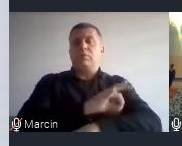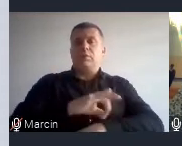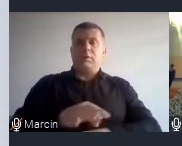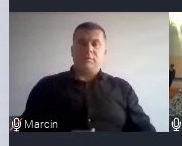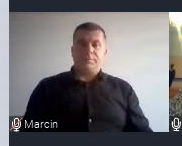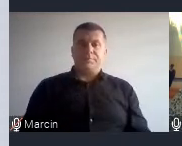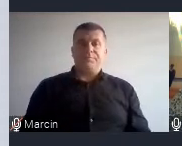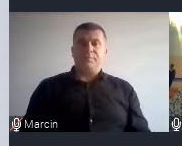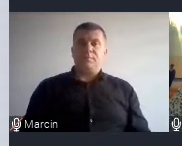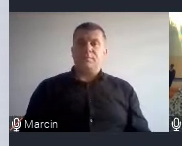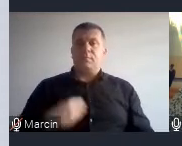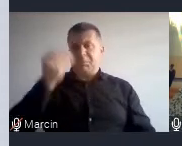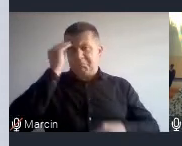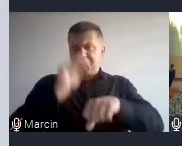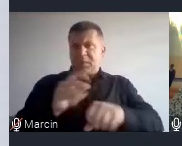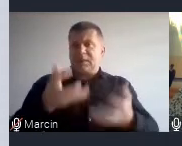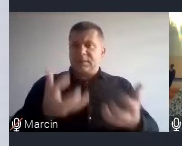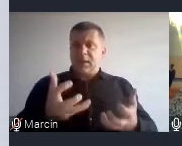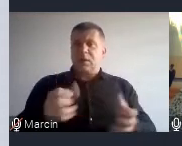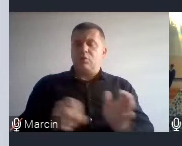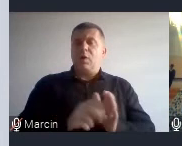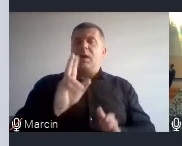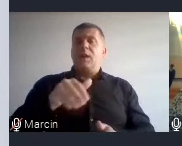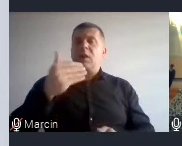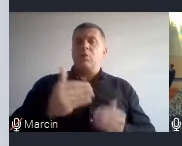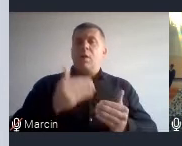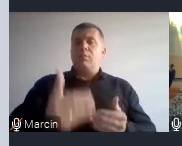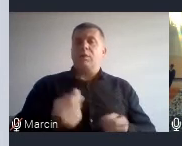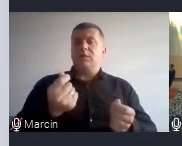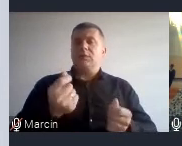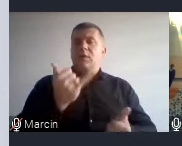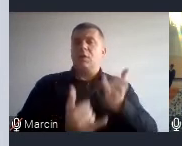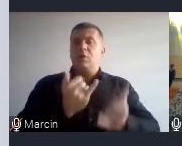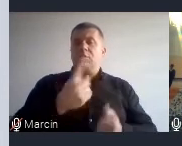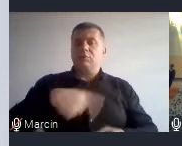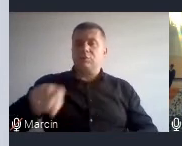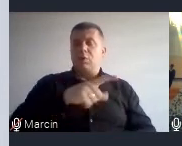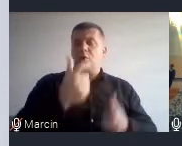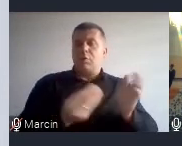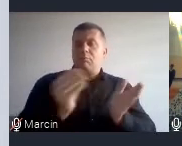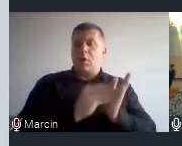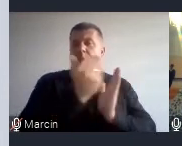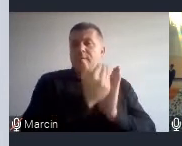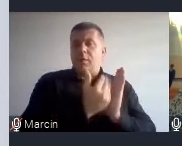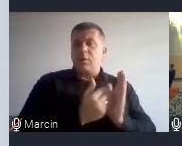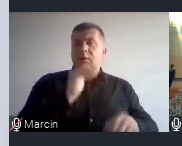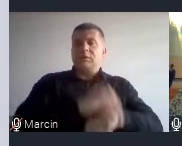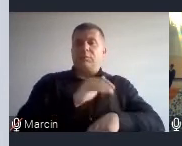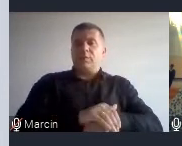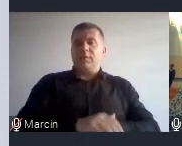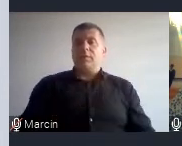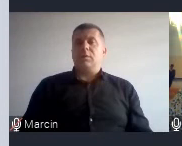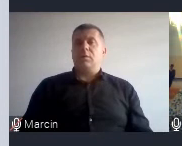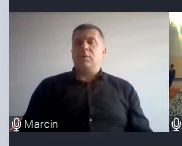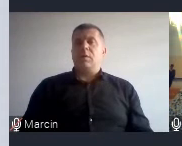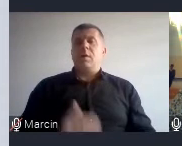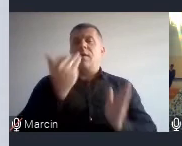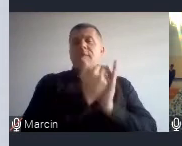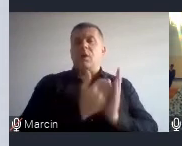Zachęcam do kryteriów poza cenowych, chociaż jeśli Państwo obwarowaliście zamówienie warunkami udziału,